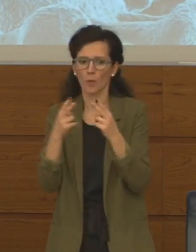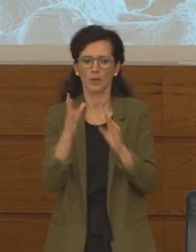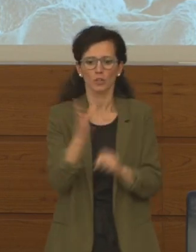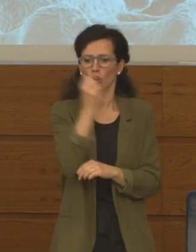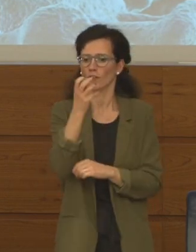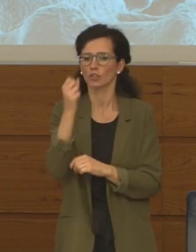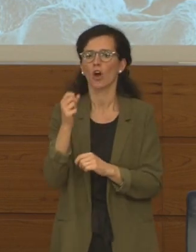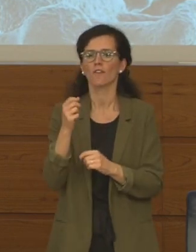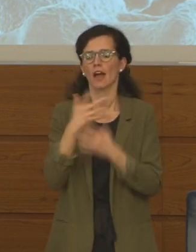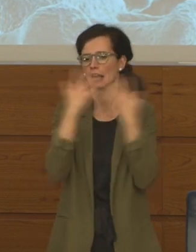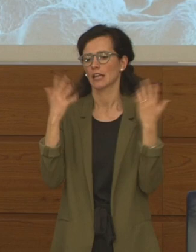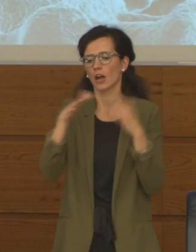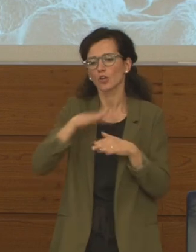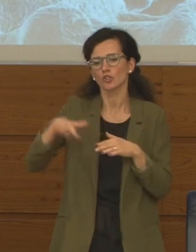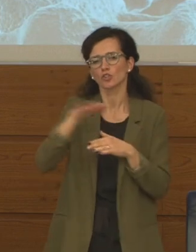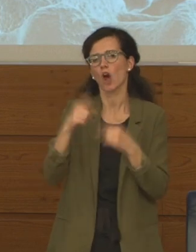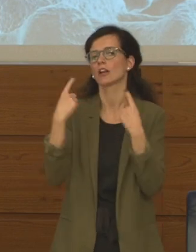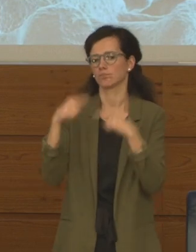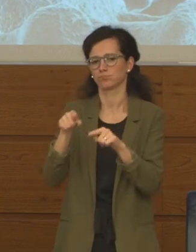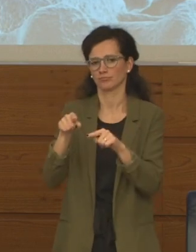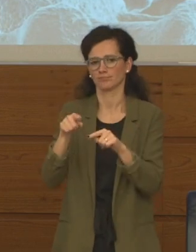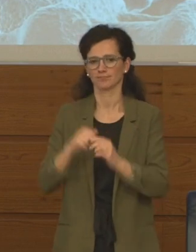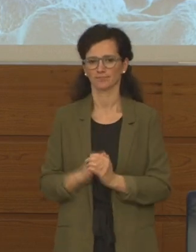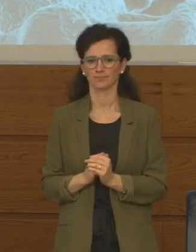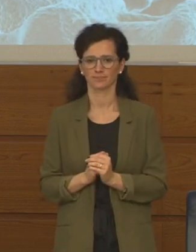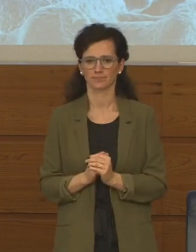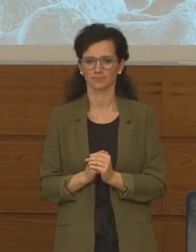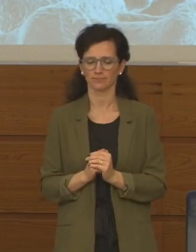in questo momento affetta.